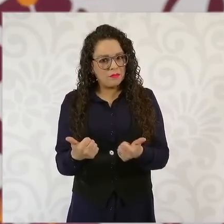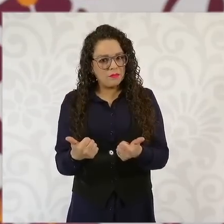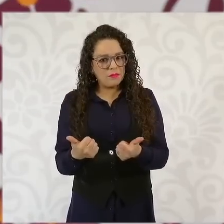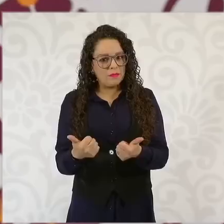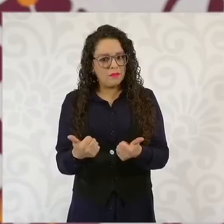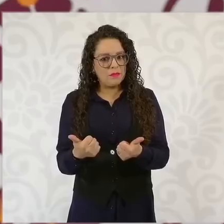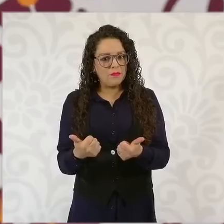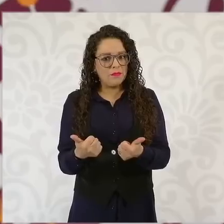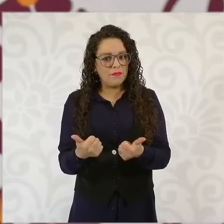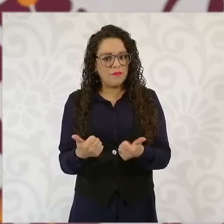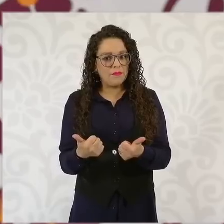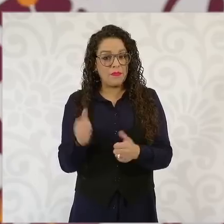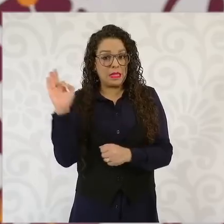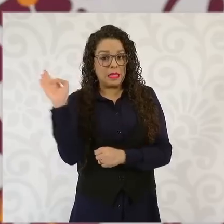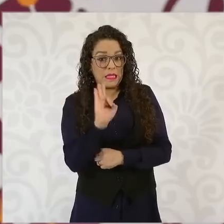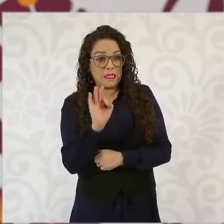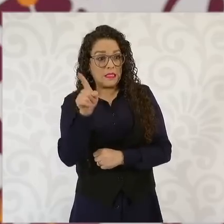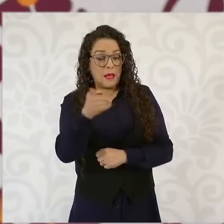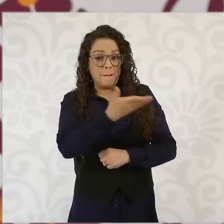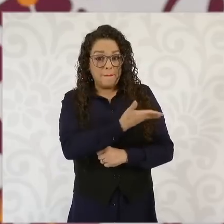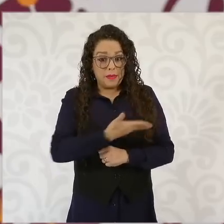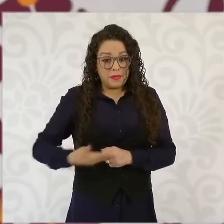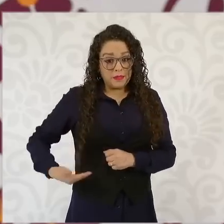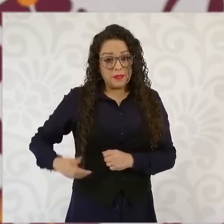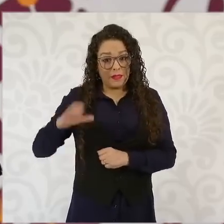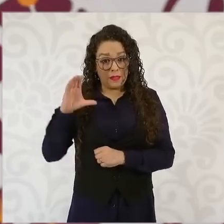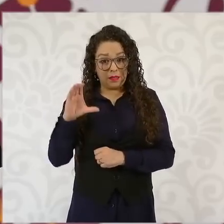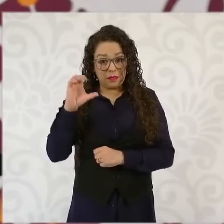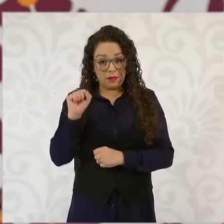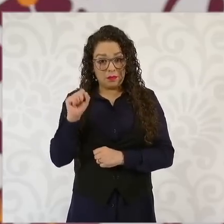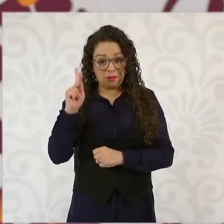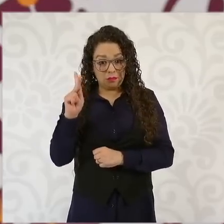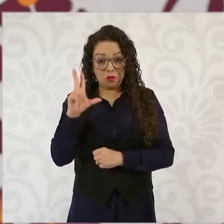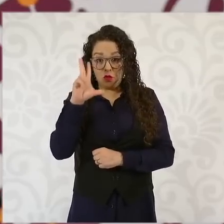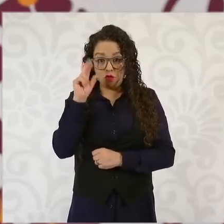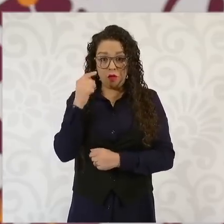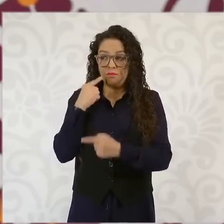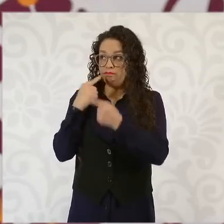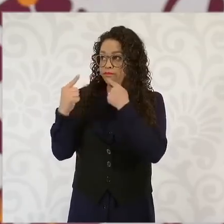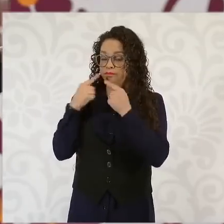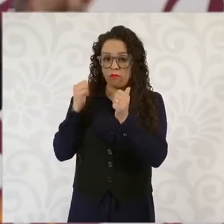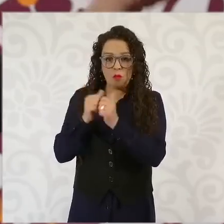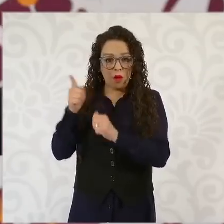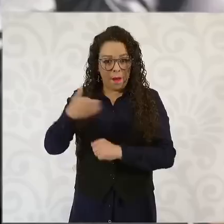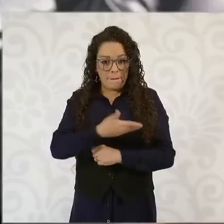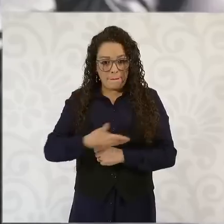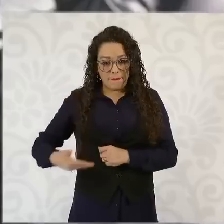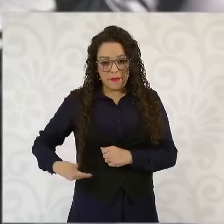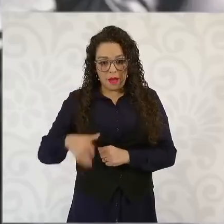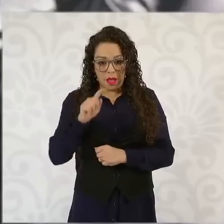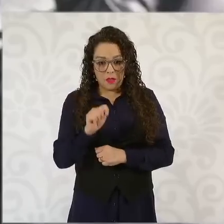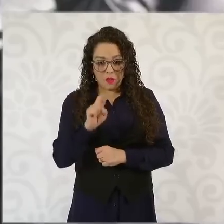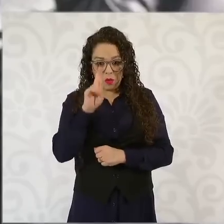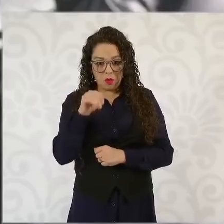de la presidenta sham con el presidente Trump hoy todas las exportaciones de México estarían pagando